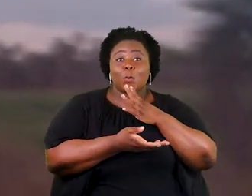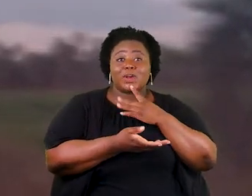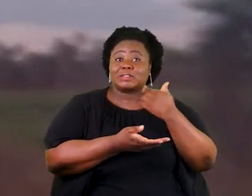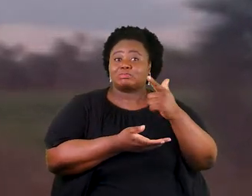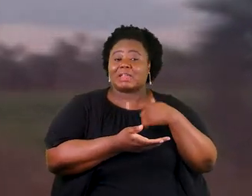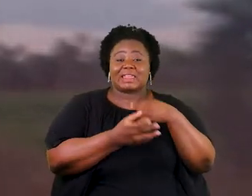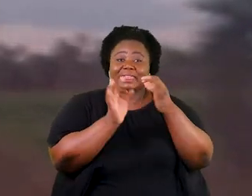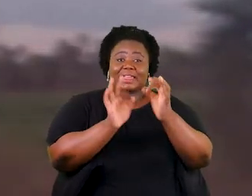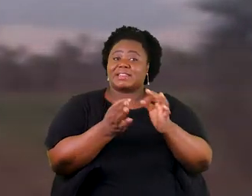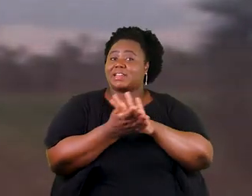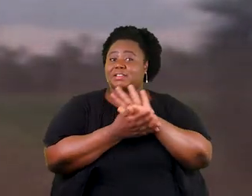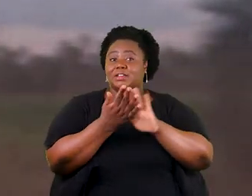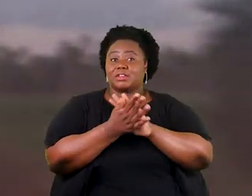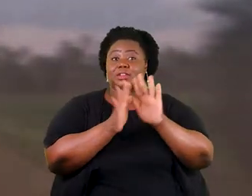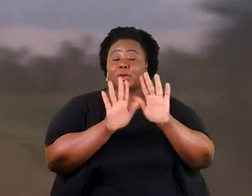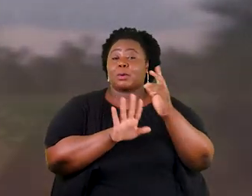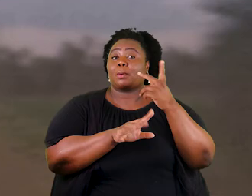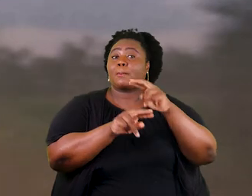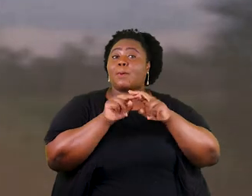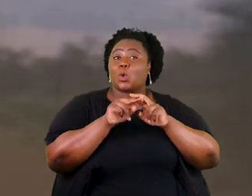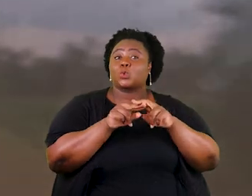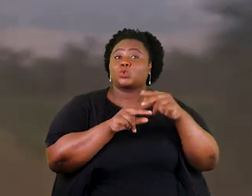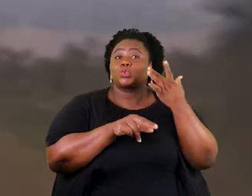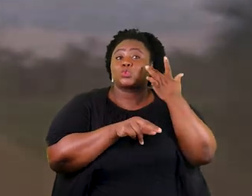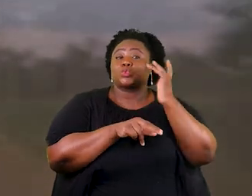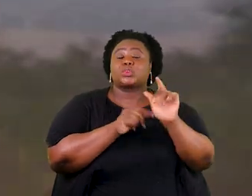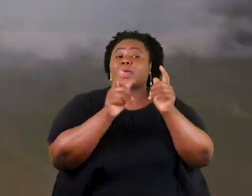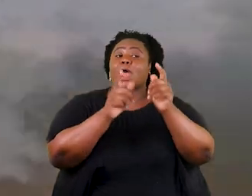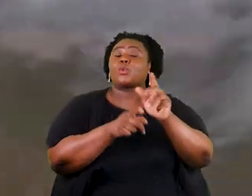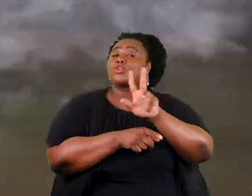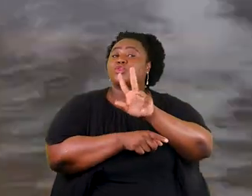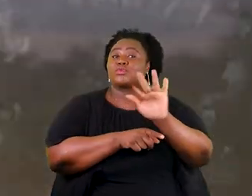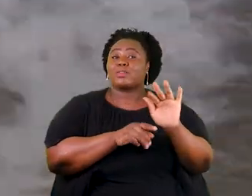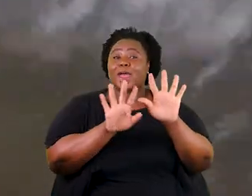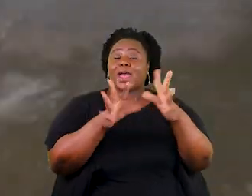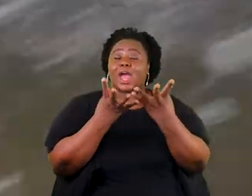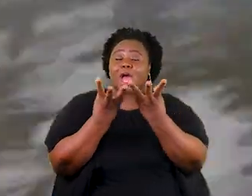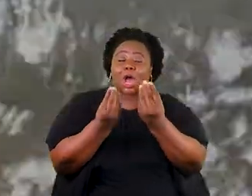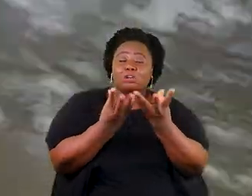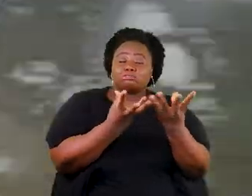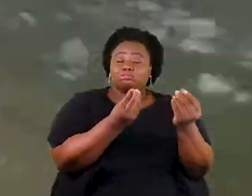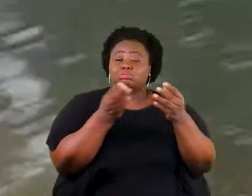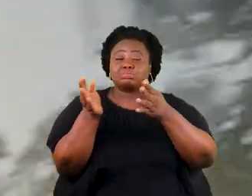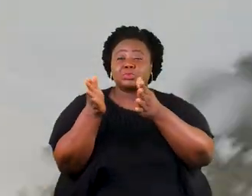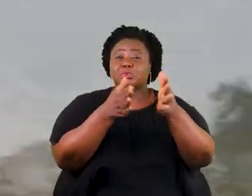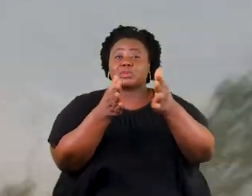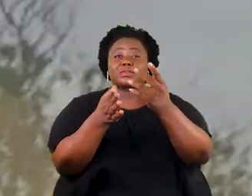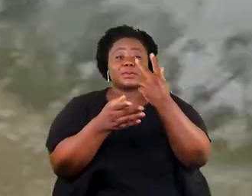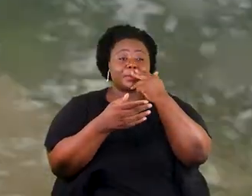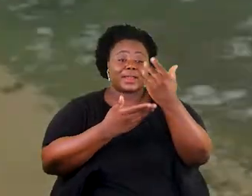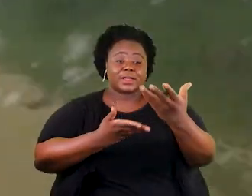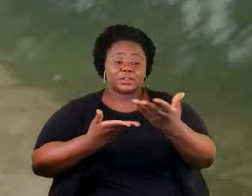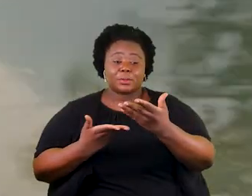pois não sei ao certo para onde seguir São tantas feridas que me convidam a ir além.